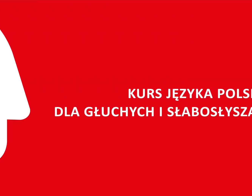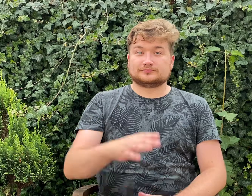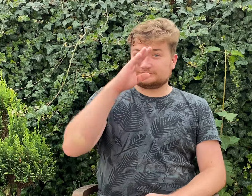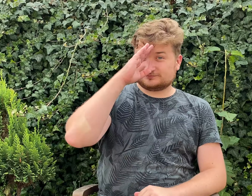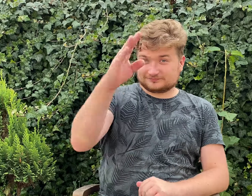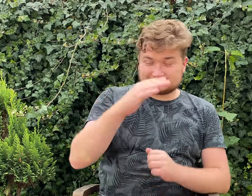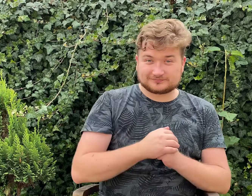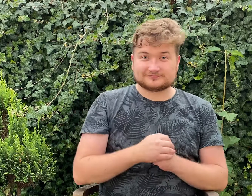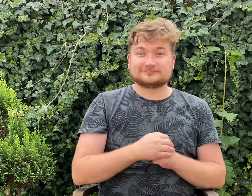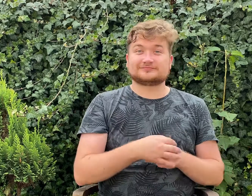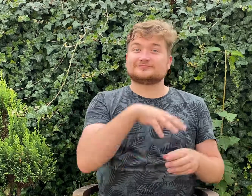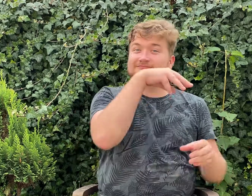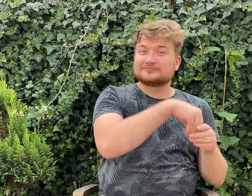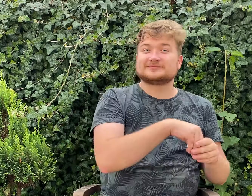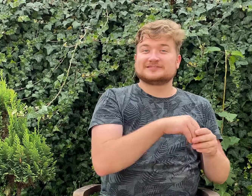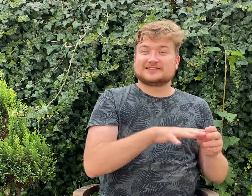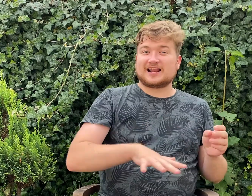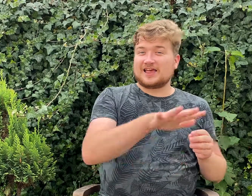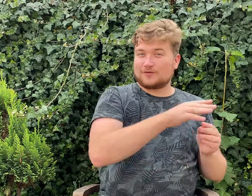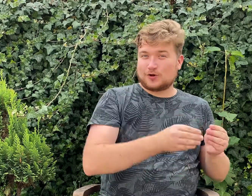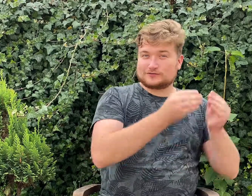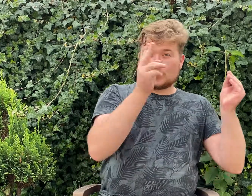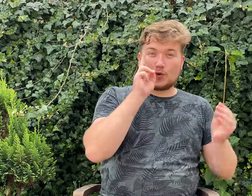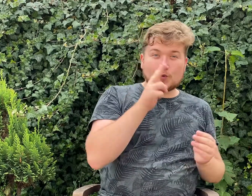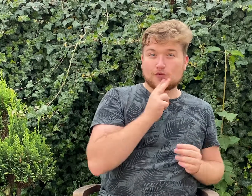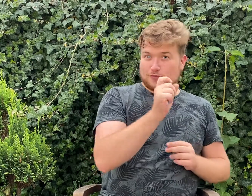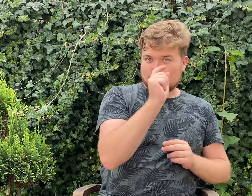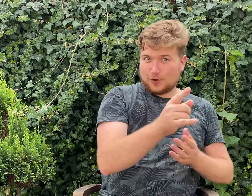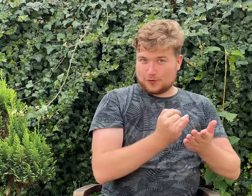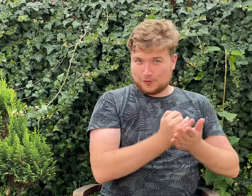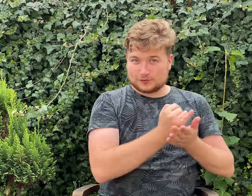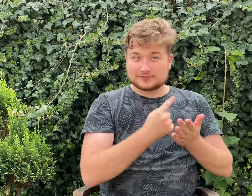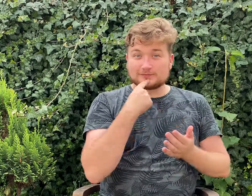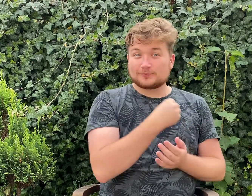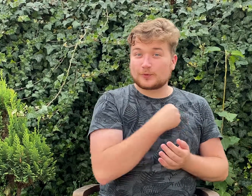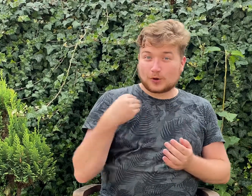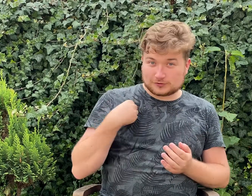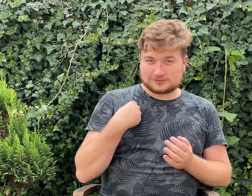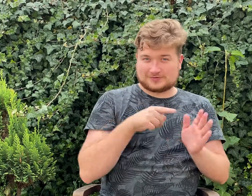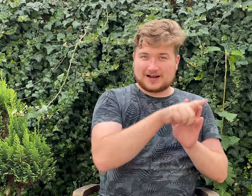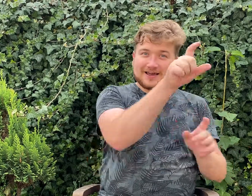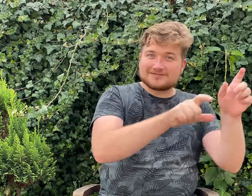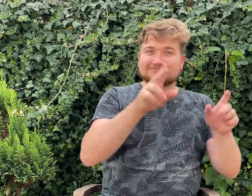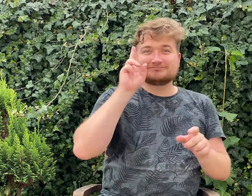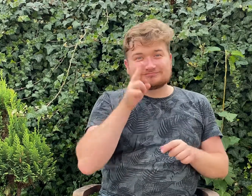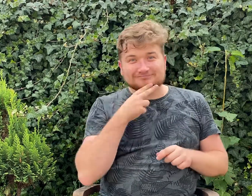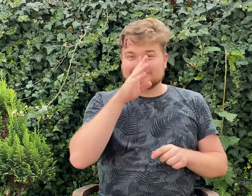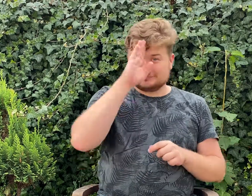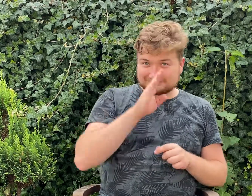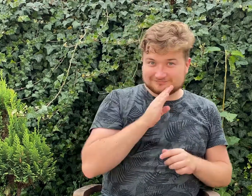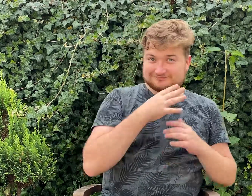Cześć! W ramach projektu "Strefa rozwoju Głuchych" organizujemy kurs języka polskiego dla Głuchych i Słabosłyszących.